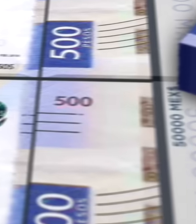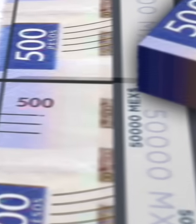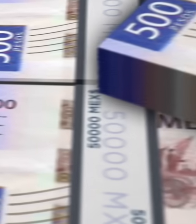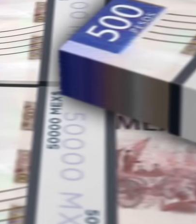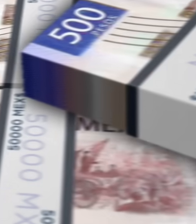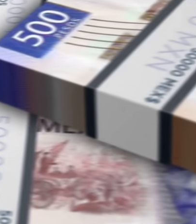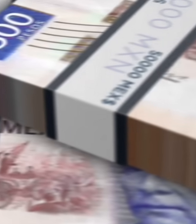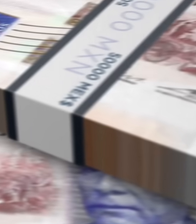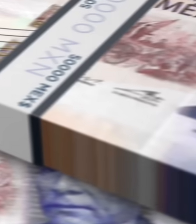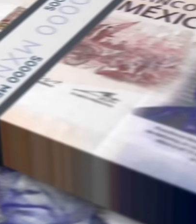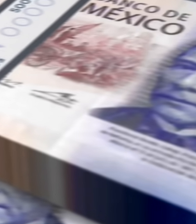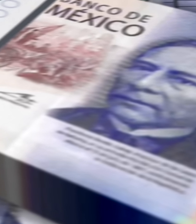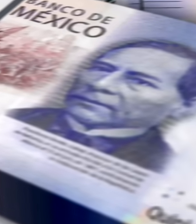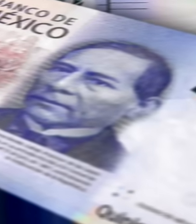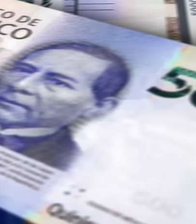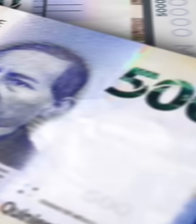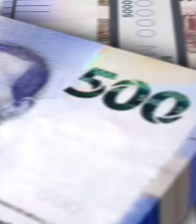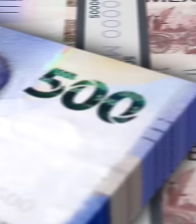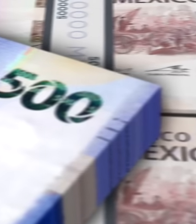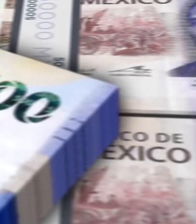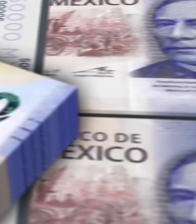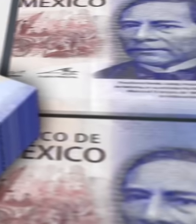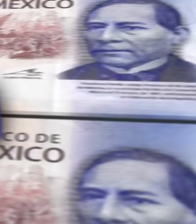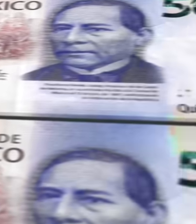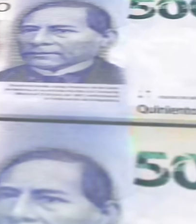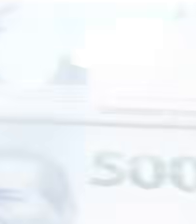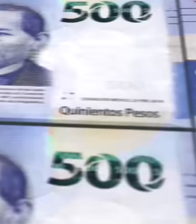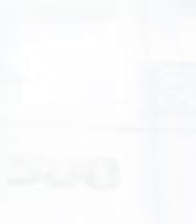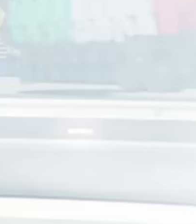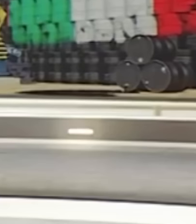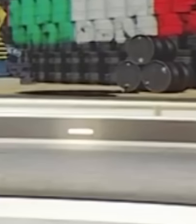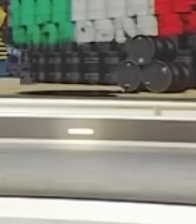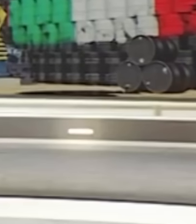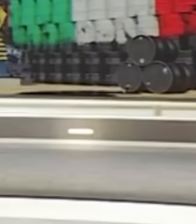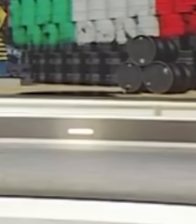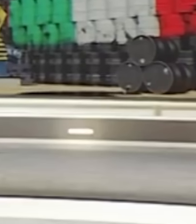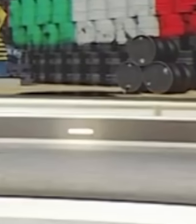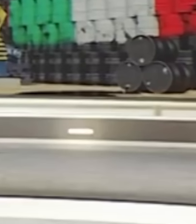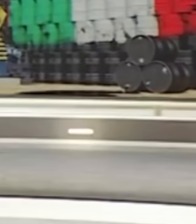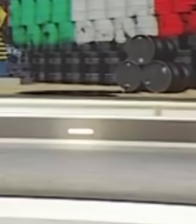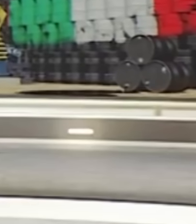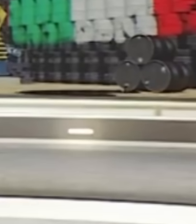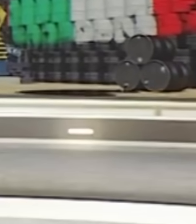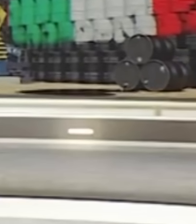dinero público fluían hacia medios de comunicación y periodistas renombrados, no para informar, sino